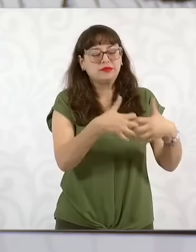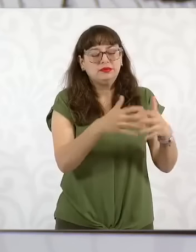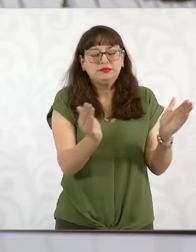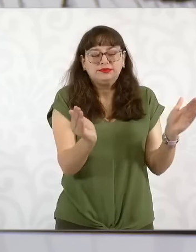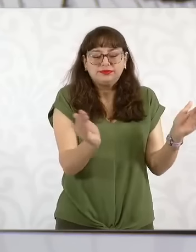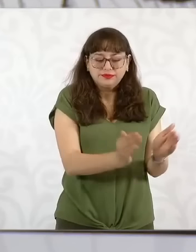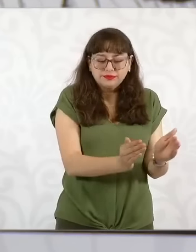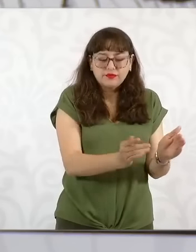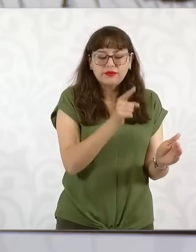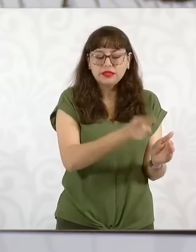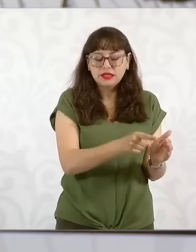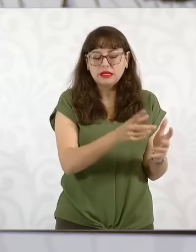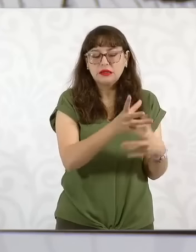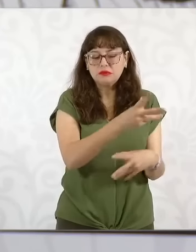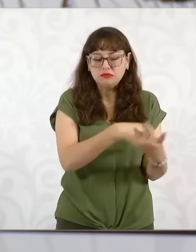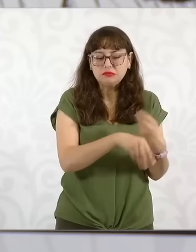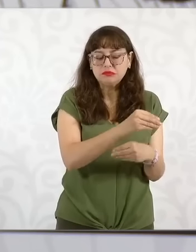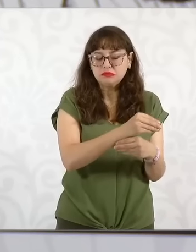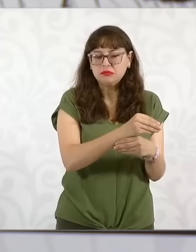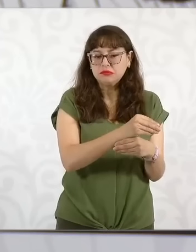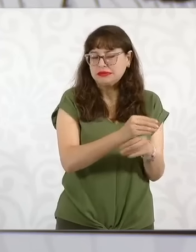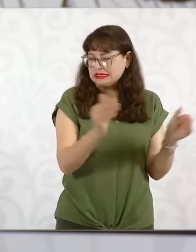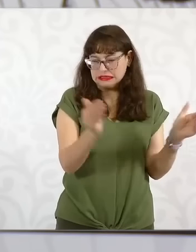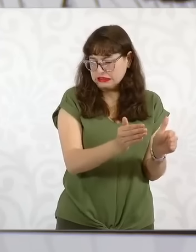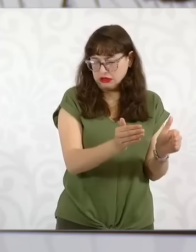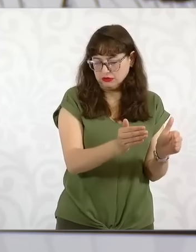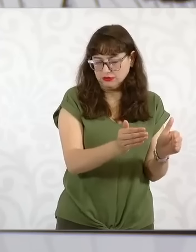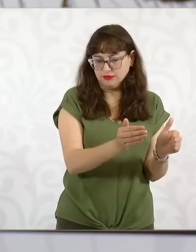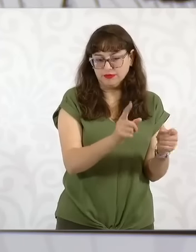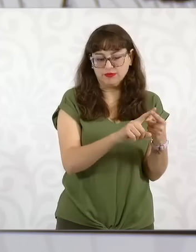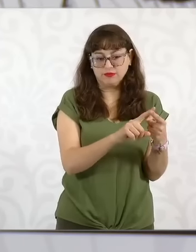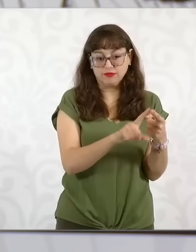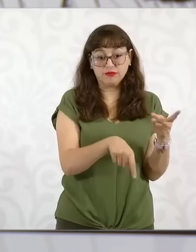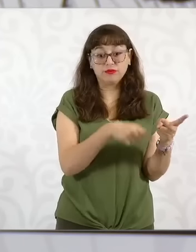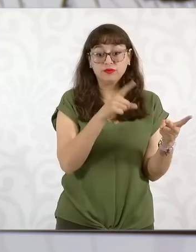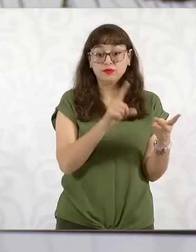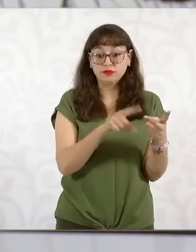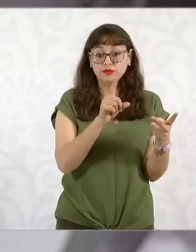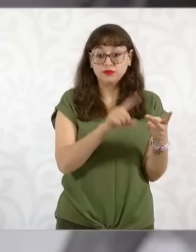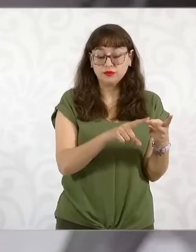en Cadereita. Lo segundo, porque algunos medios dijeron, "¿Cómo es posible que hubiera habido un